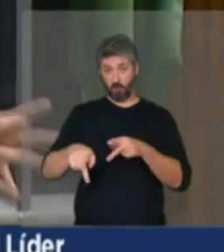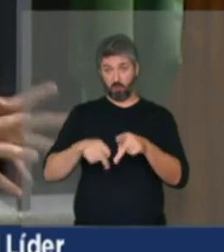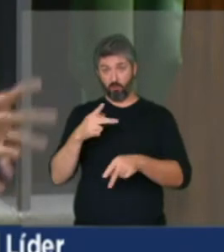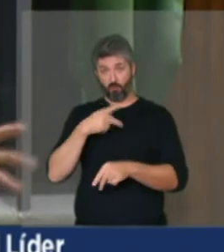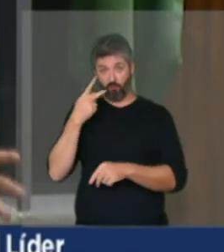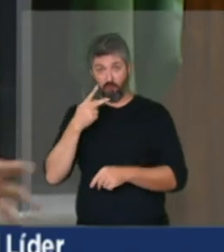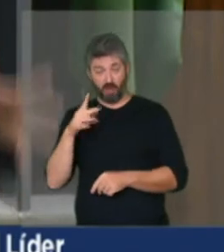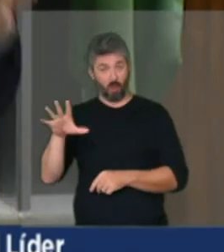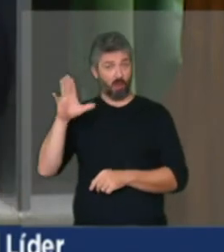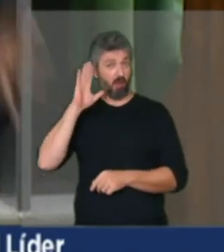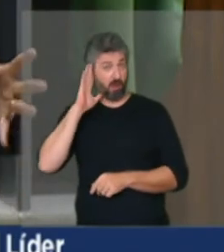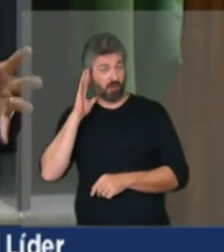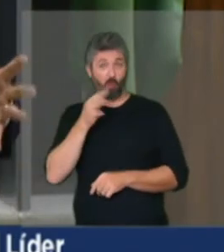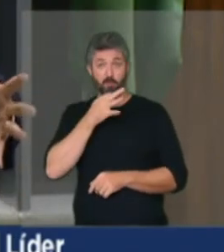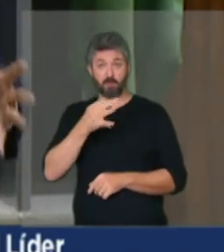ENTIDADES E NÓS ESTAMOS ESTIMULANDO EXATAMENTE ESSE